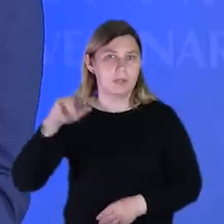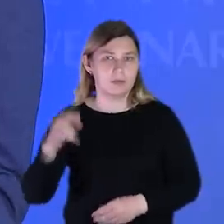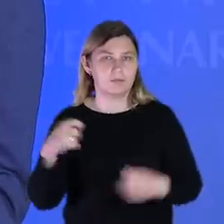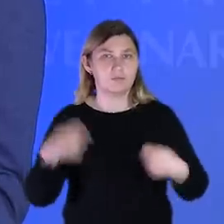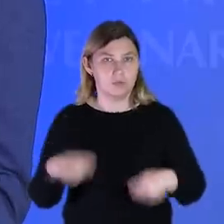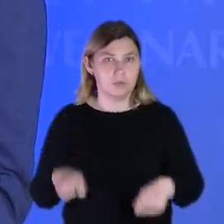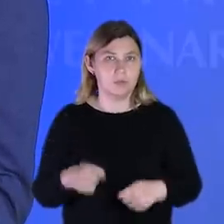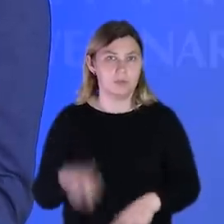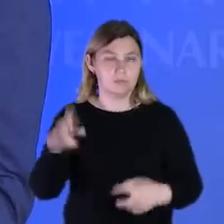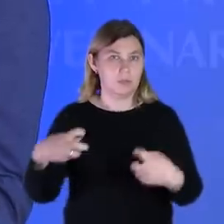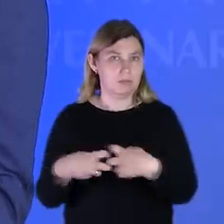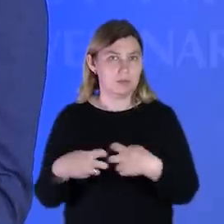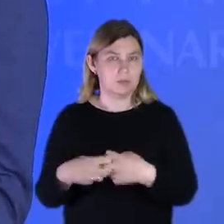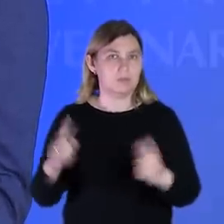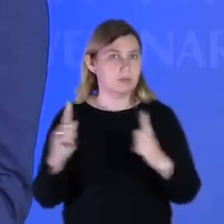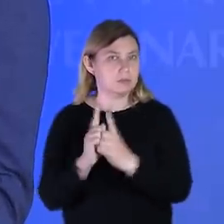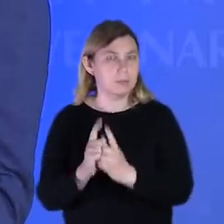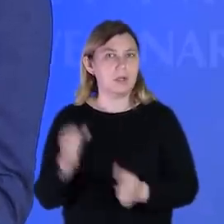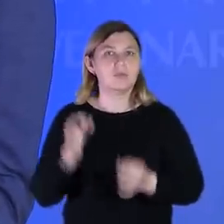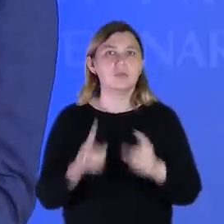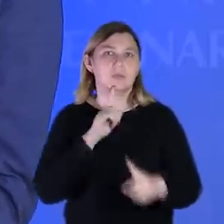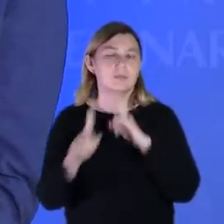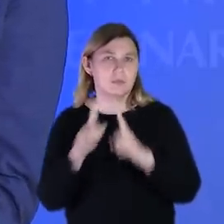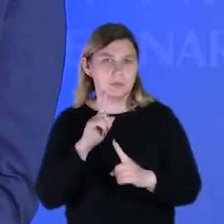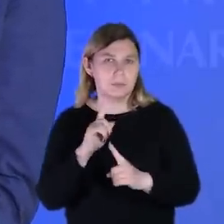spotkaniu online. Dzisiaj porozmawiamy